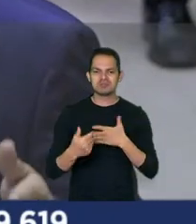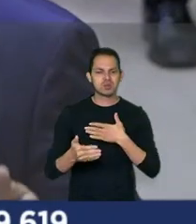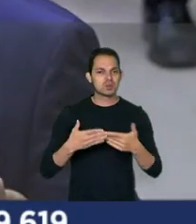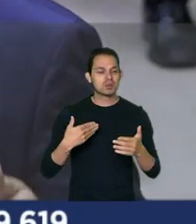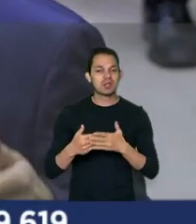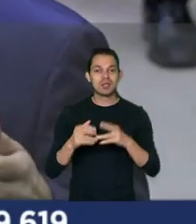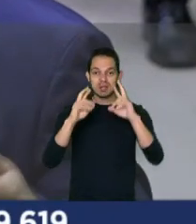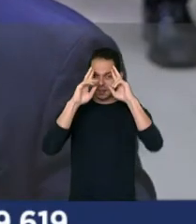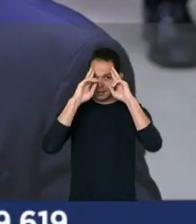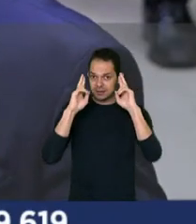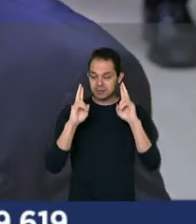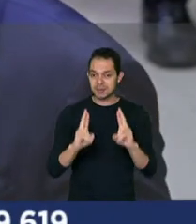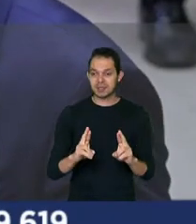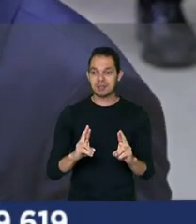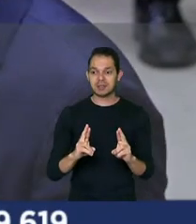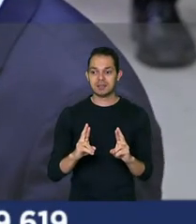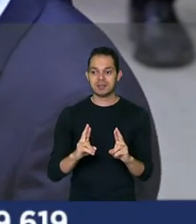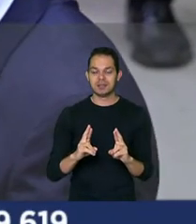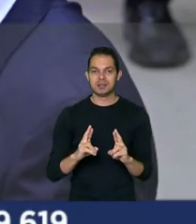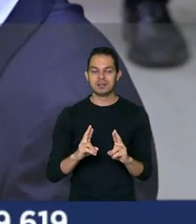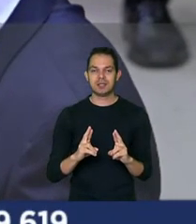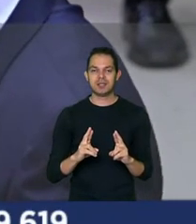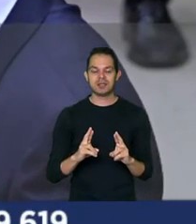TEM QUE RESPEITAR AS QUESTÕES AMBIENTAIS, SEJA DO GOVERNO